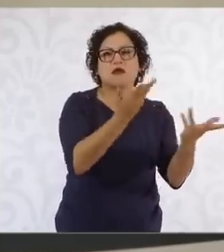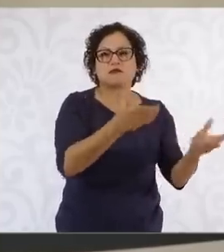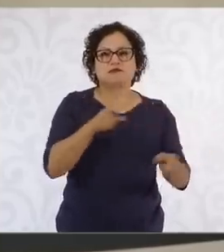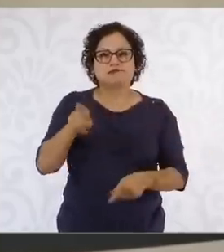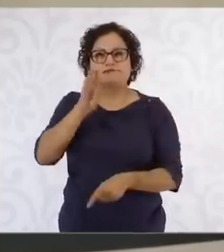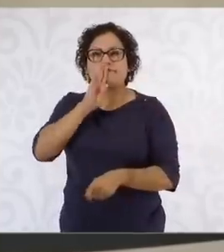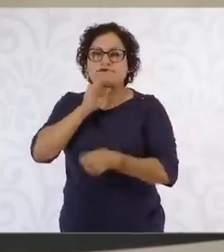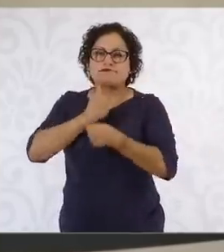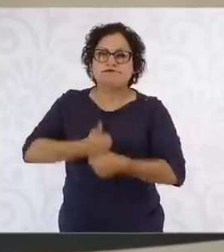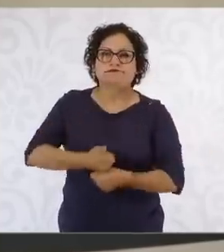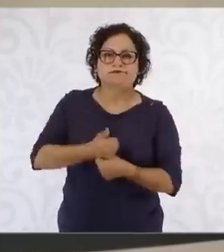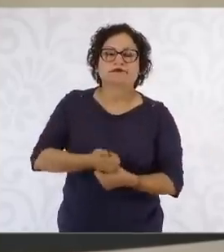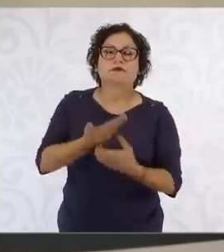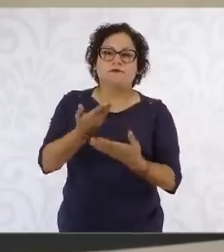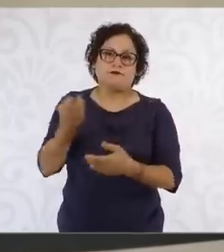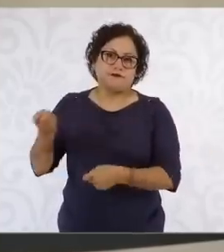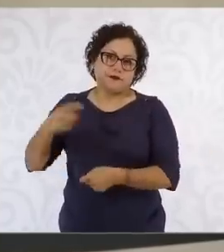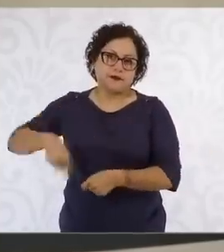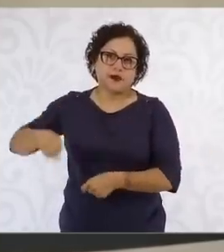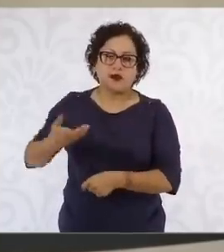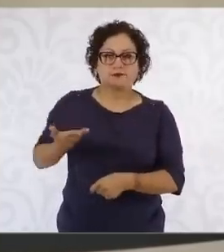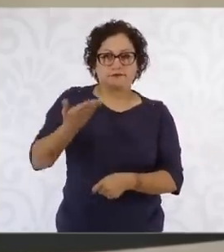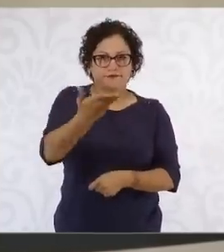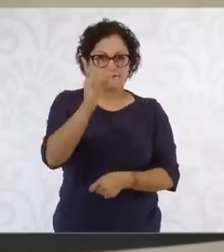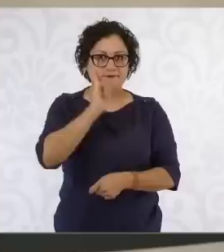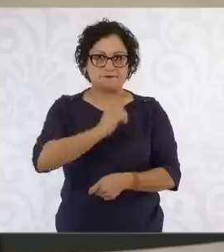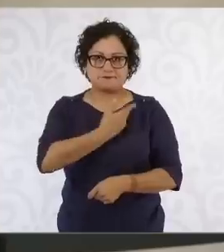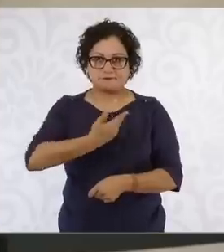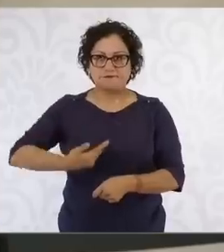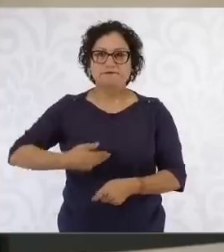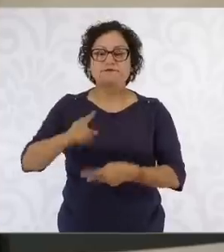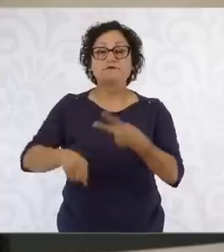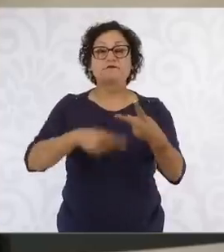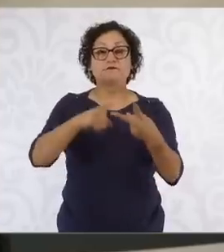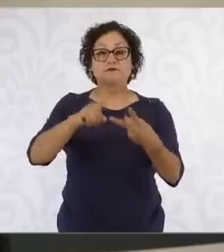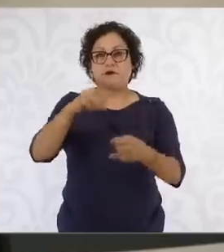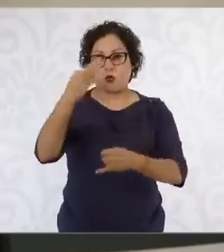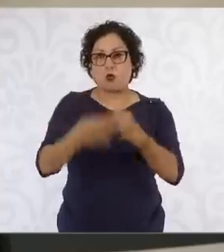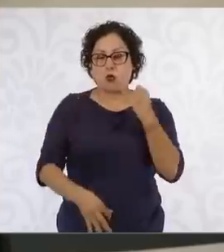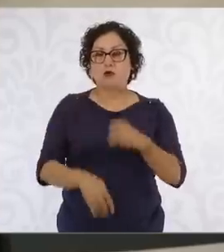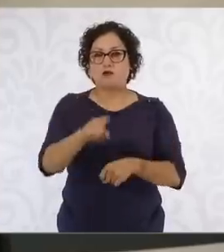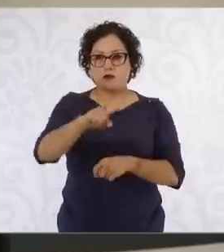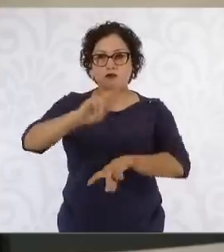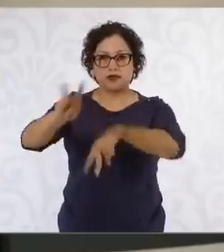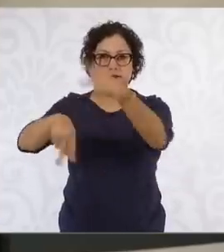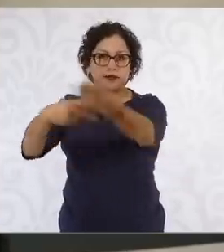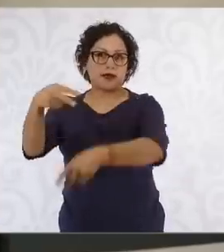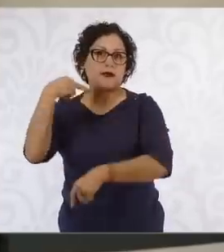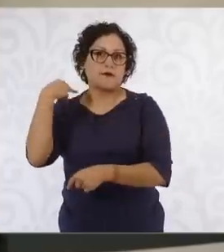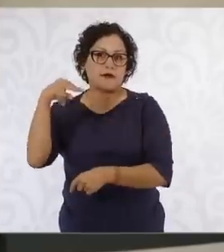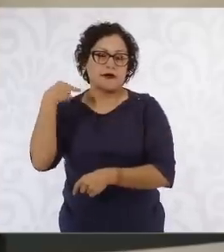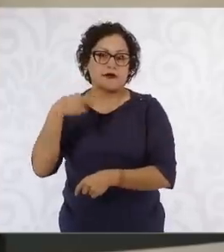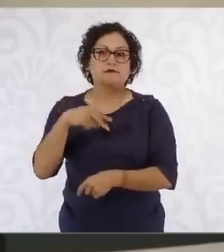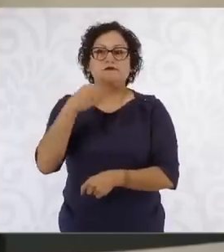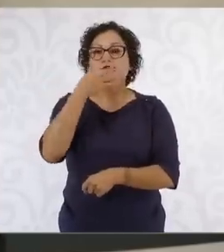presidenta Y por último ahora que se va a Veracruz eh ha habido una baja producción en el café y en